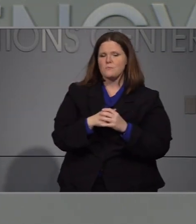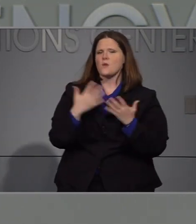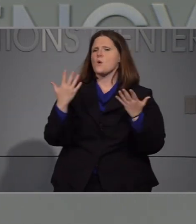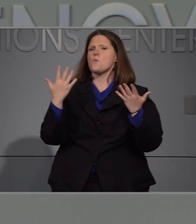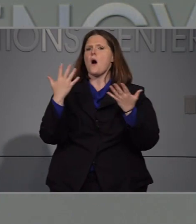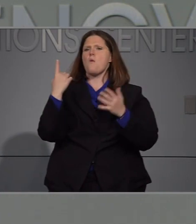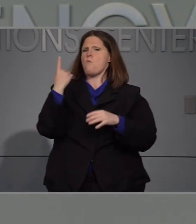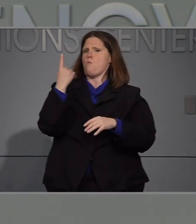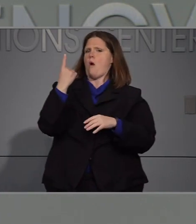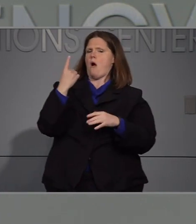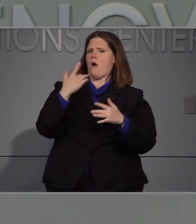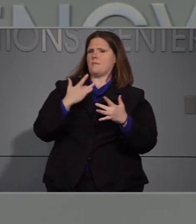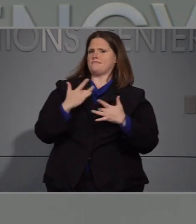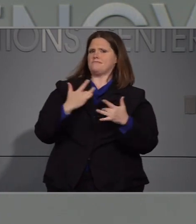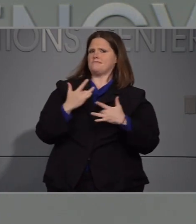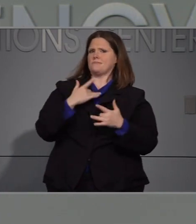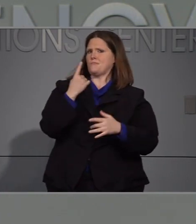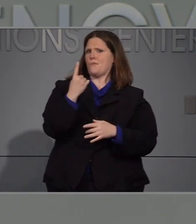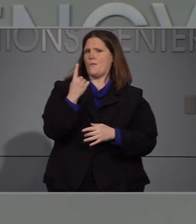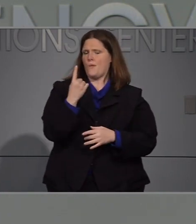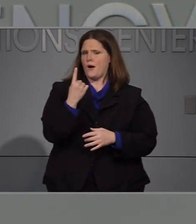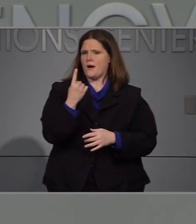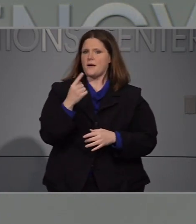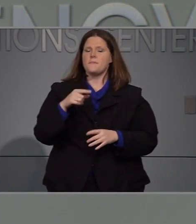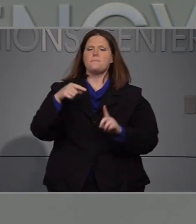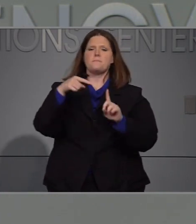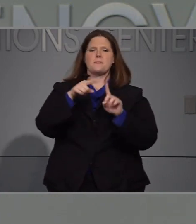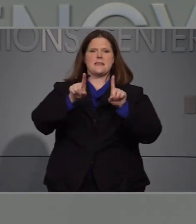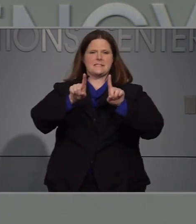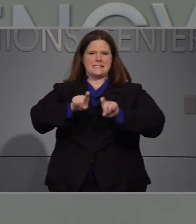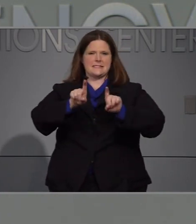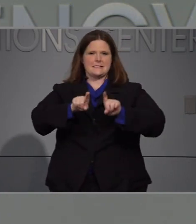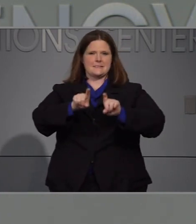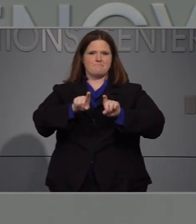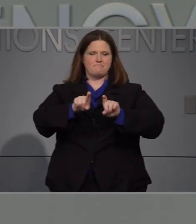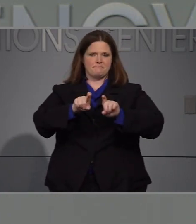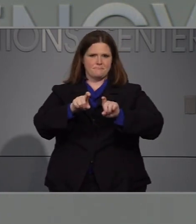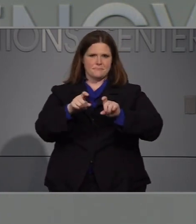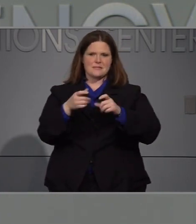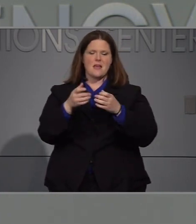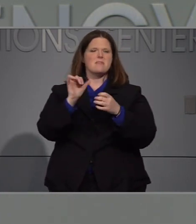aquí en adelante, el suministro que yo quiero sacar a la luz y que nos preocupa son los